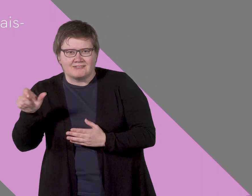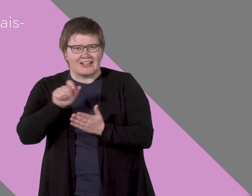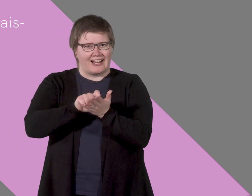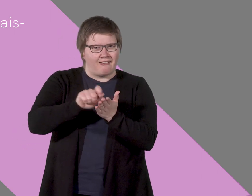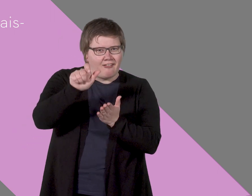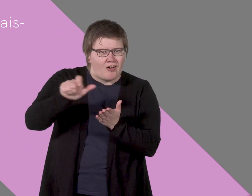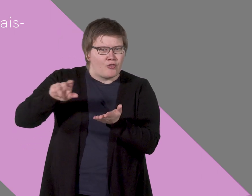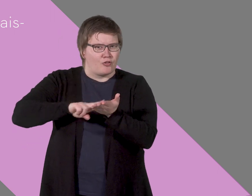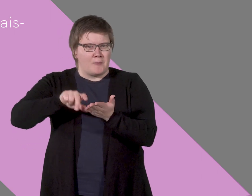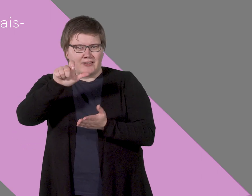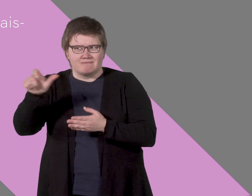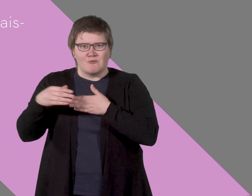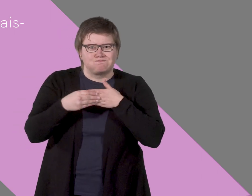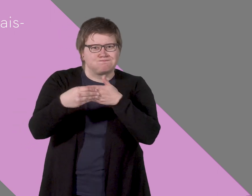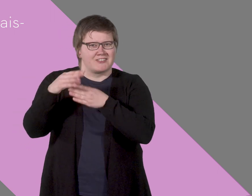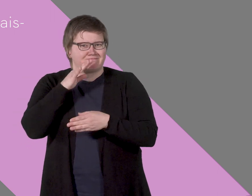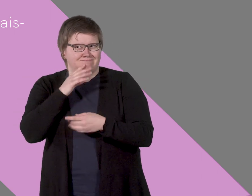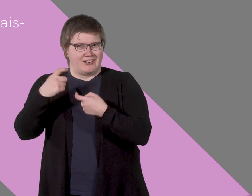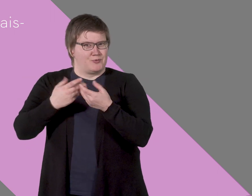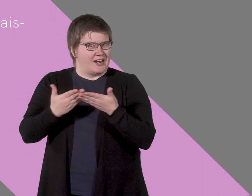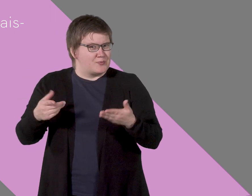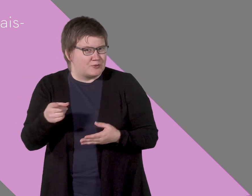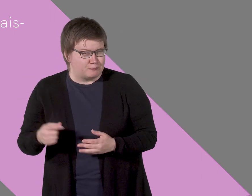kirjailijoiden ja toimittajien johdolla!